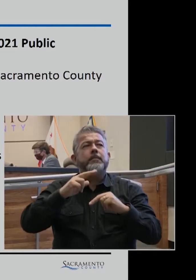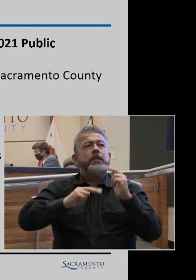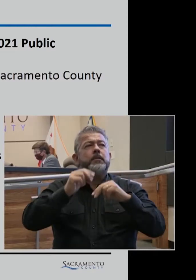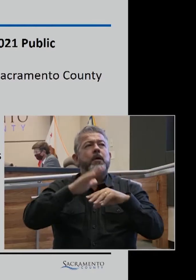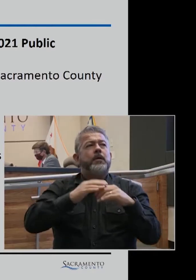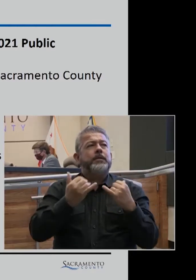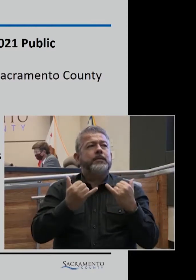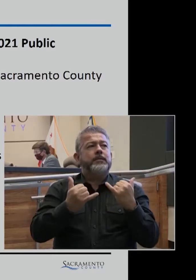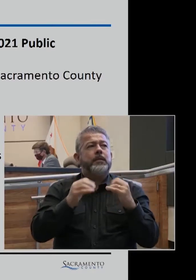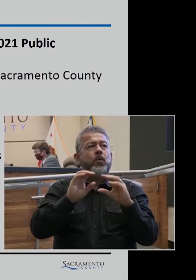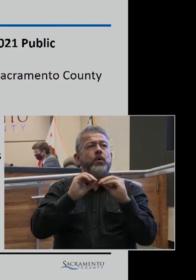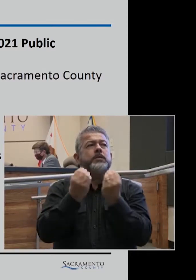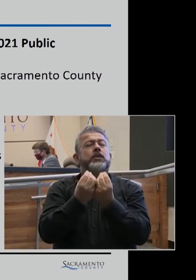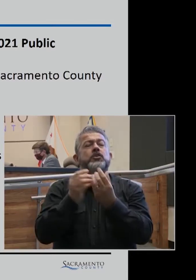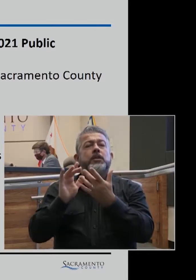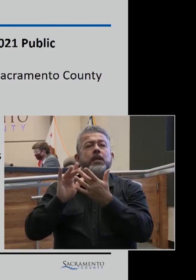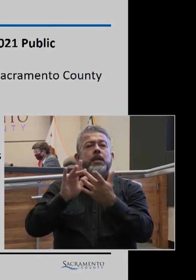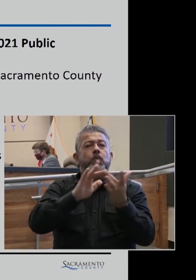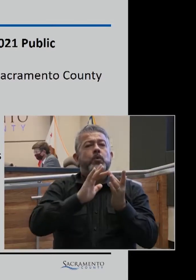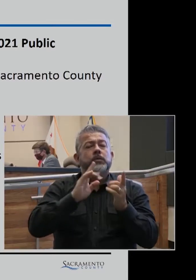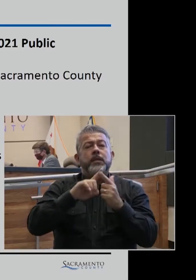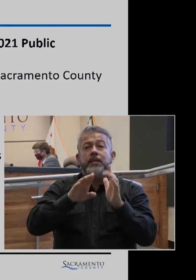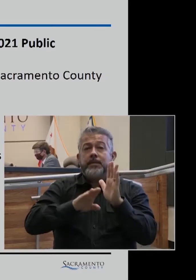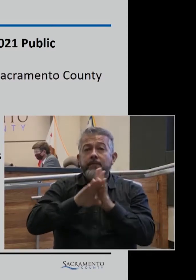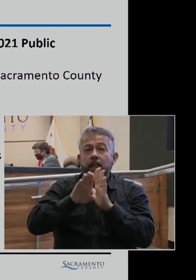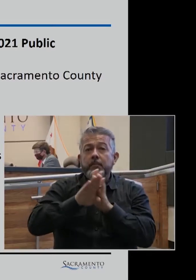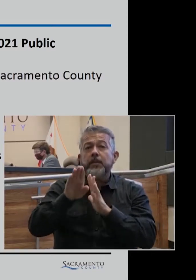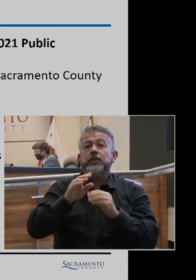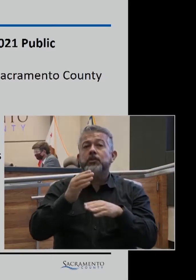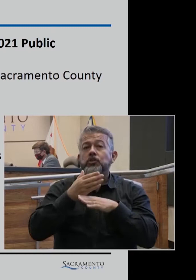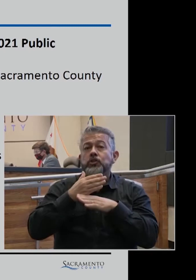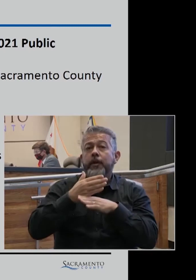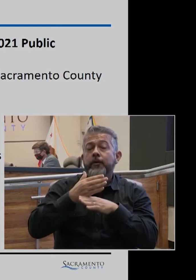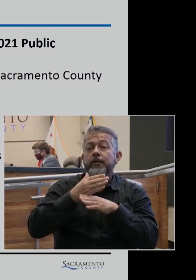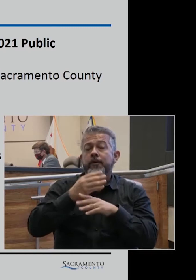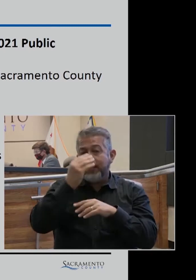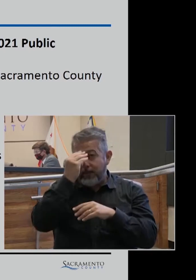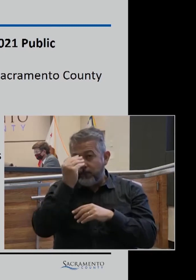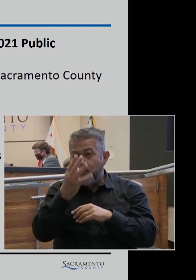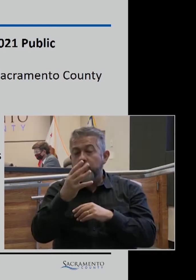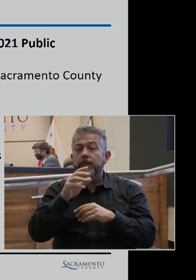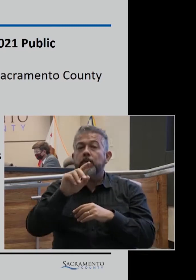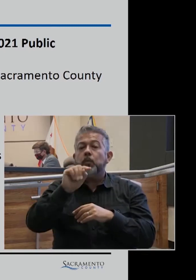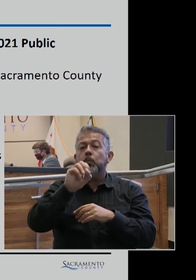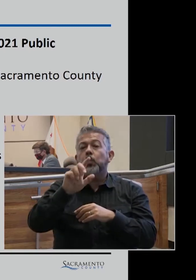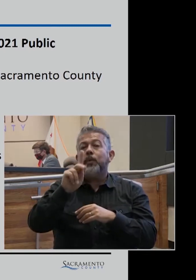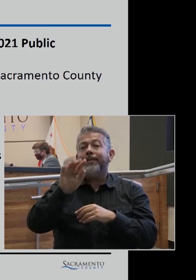VEHICLES, AND BUILDING ON EXISTING ORGANIZATIONAL EXISTING ORGANIZATIONAL NETWORKS, DEVELOPING AND SHARING NETWORKS, DEVELOPING AND SHARING INFORMATIVE TOOL KITS IN INFORMATIVE TOOL KITS IN MULTIPLE LANGUAGES.